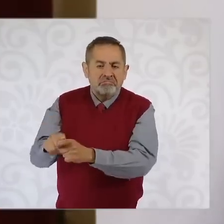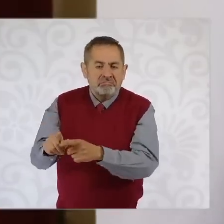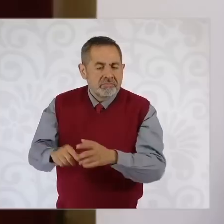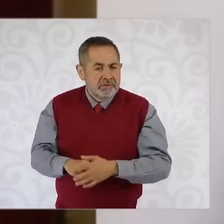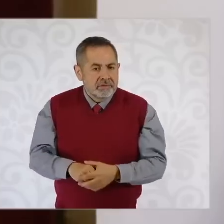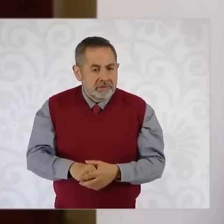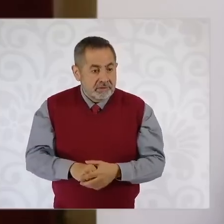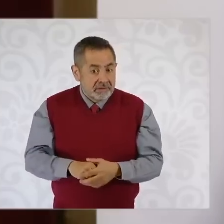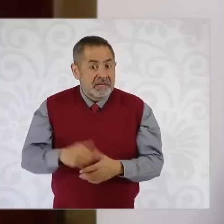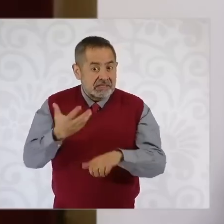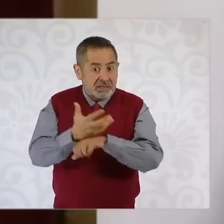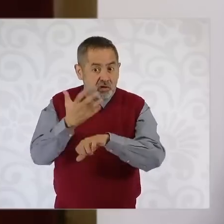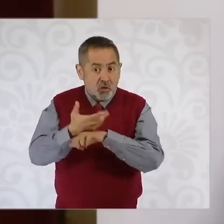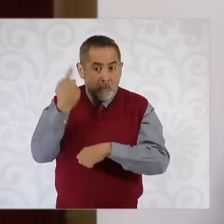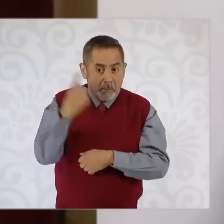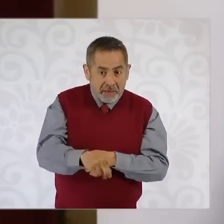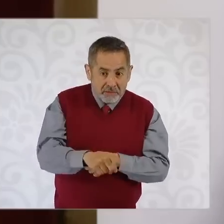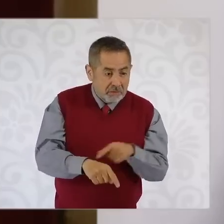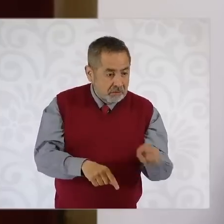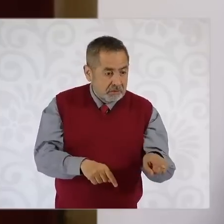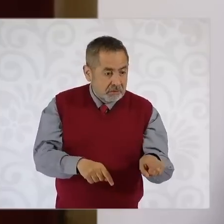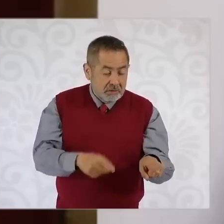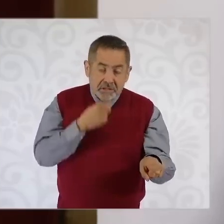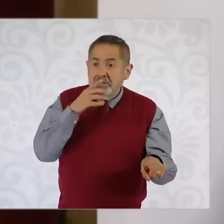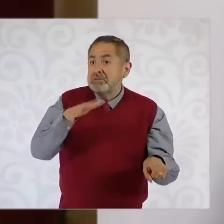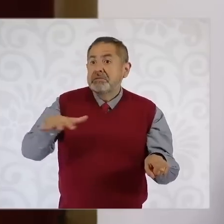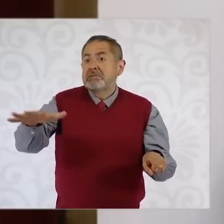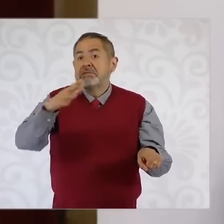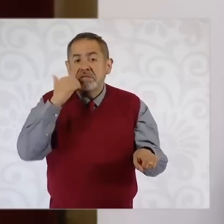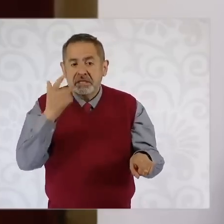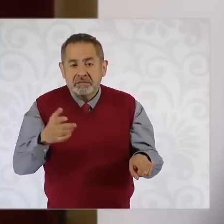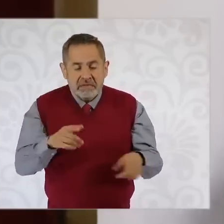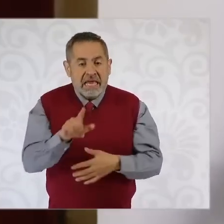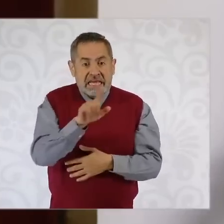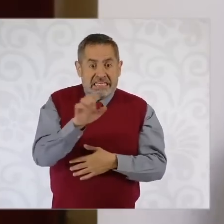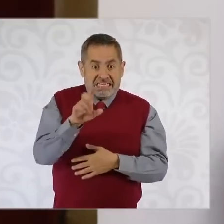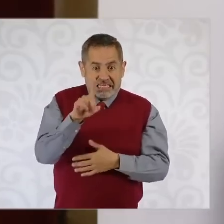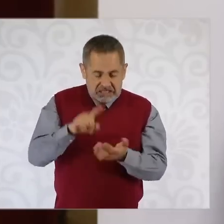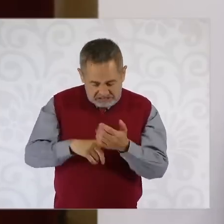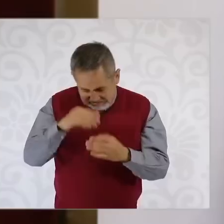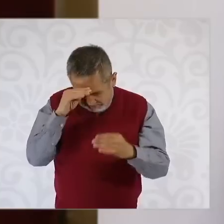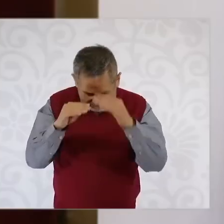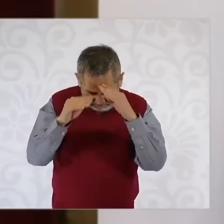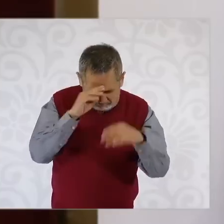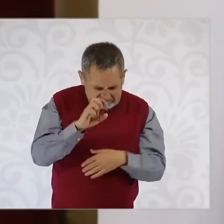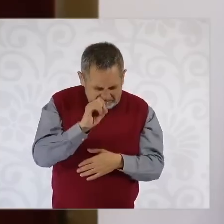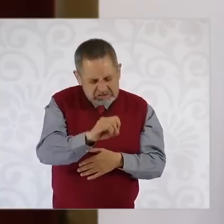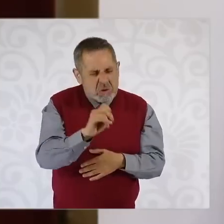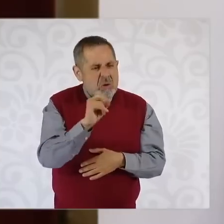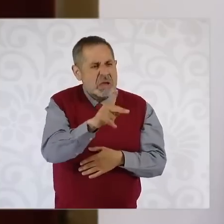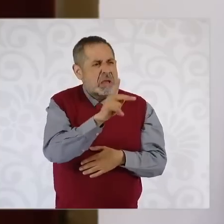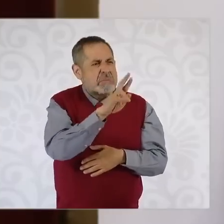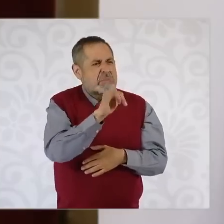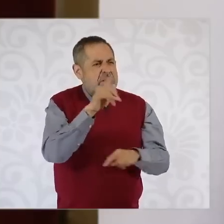la ciudadanía así lo quería y él entregara la presidencia a la oposición no sé si lo